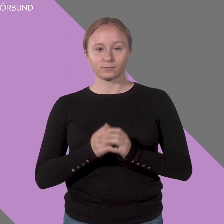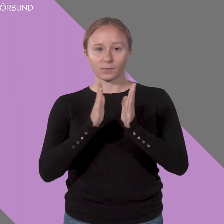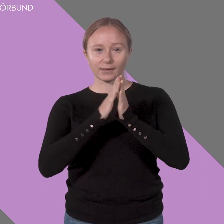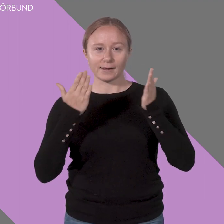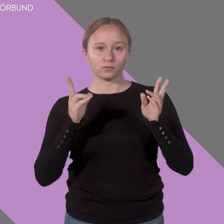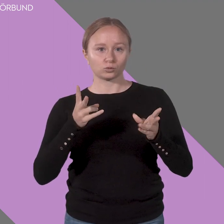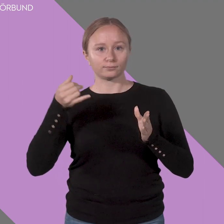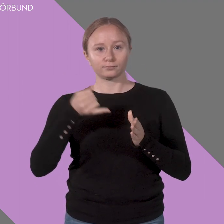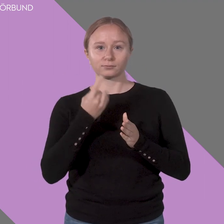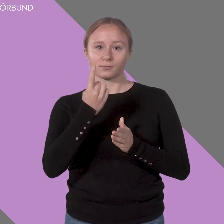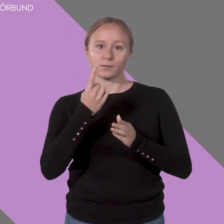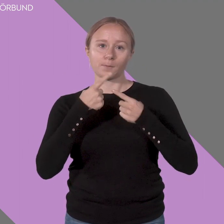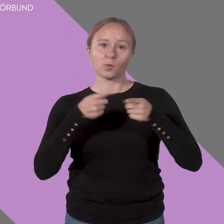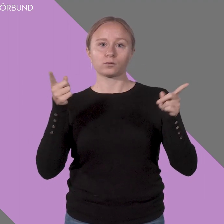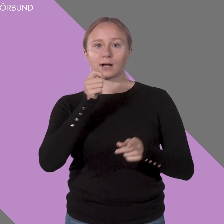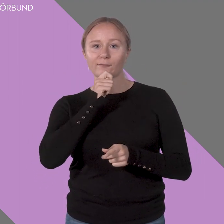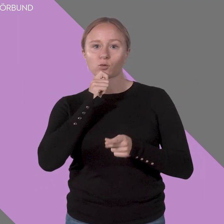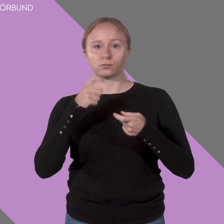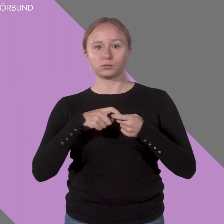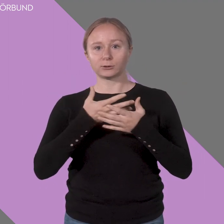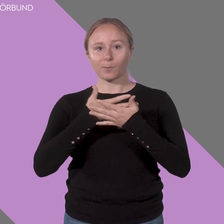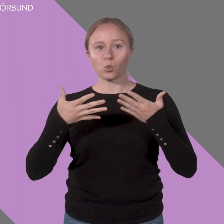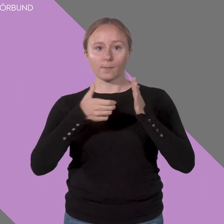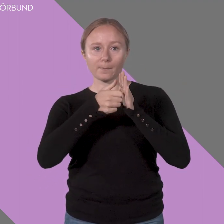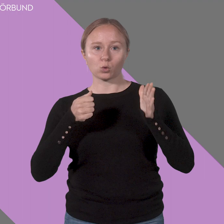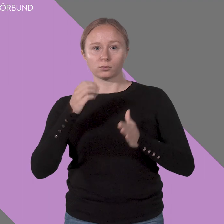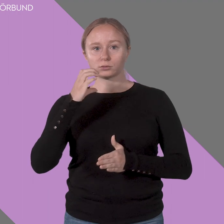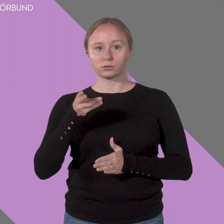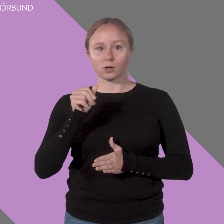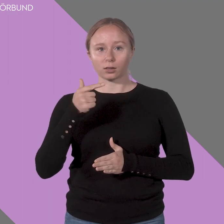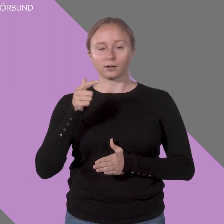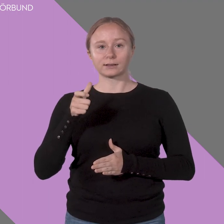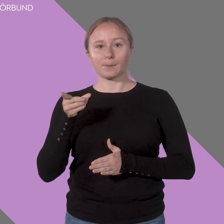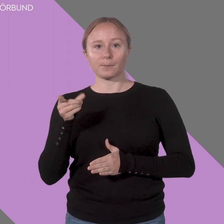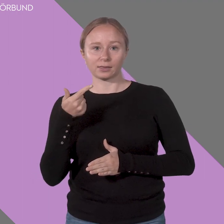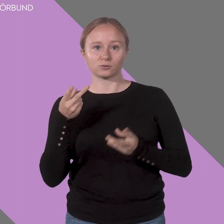Tidningen publicerar också en intervju med språkmodellen ChatGPT, -